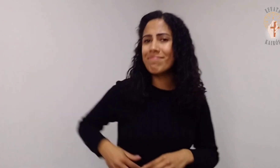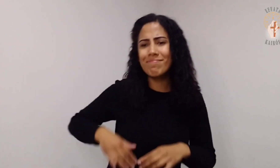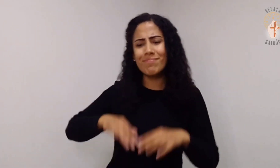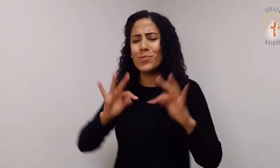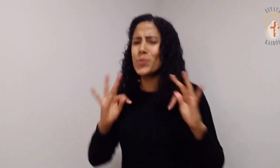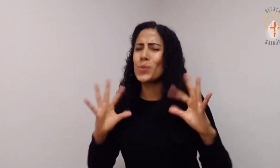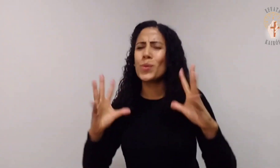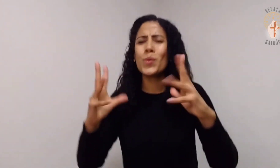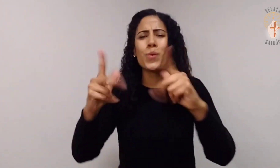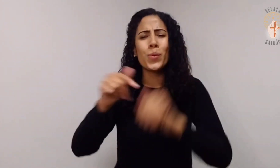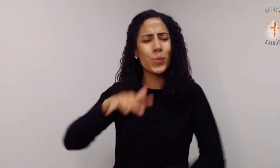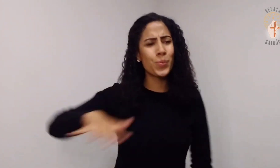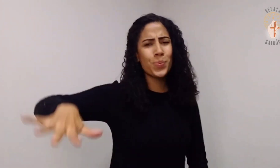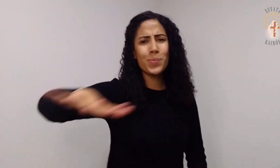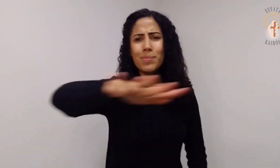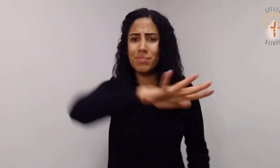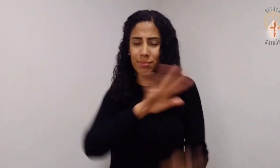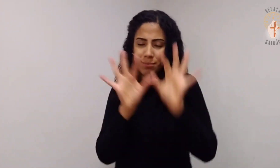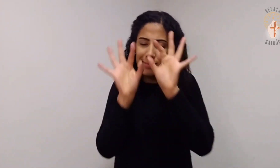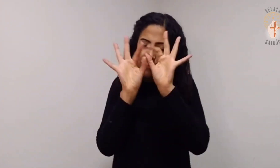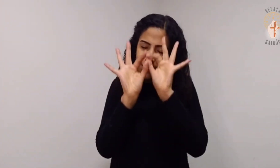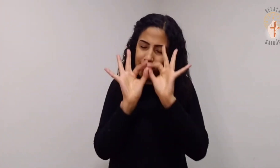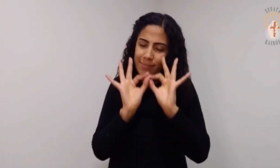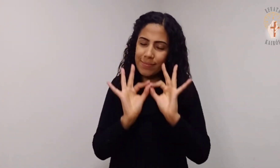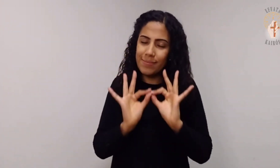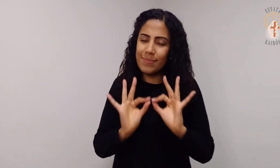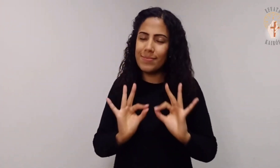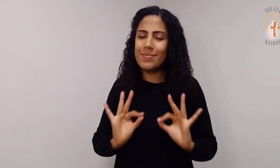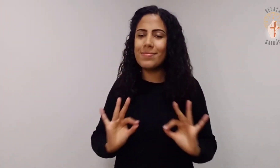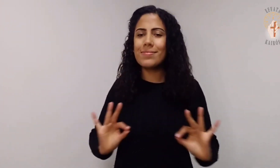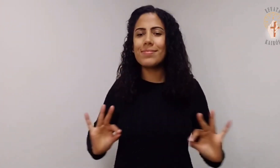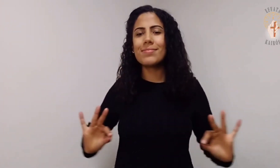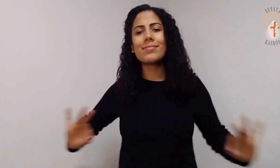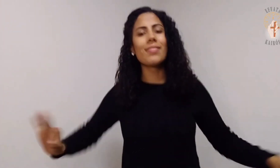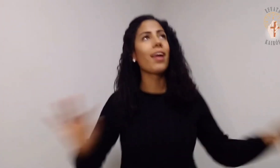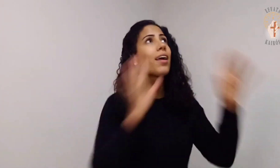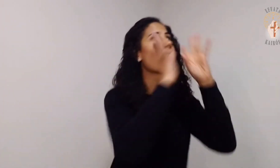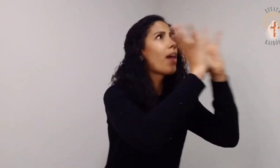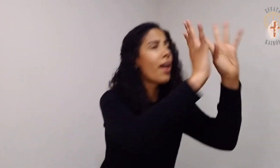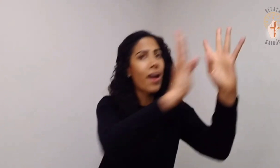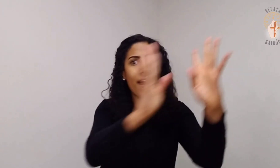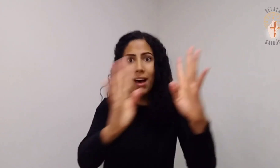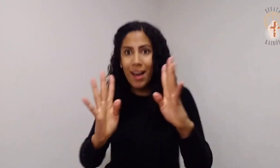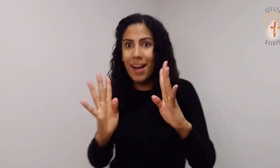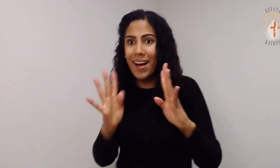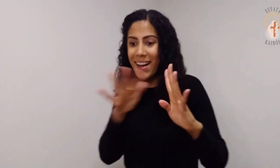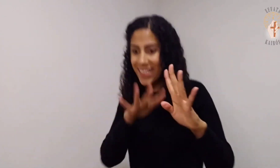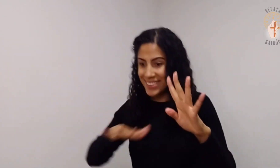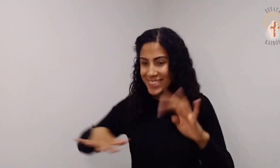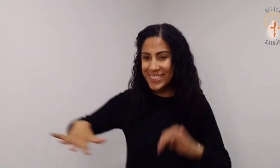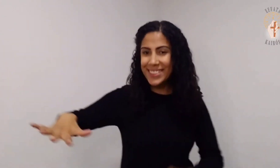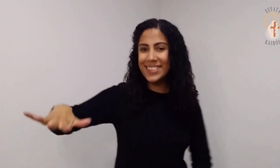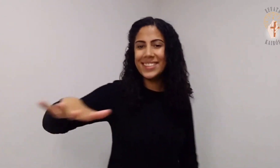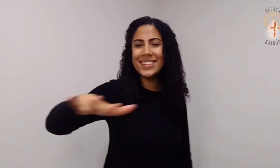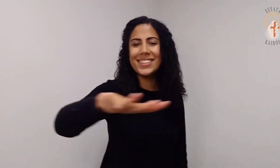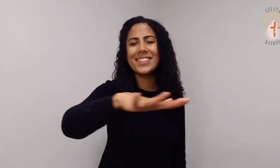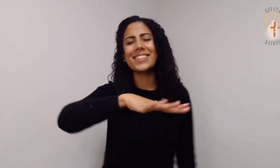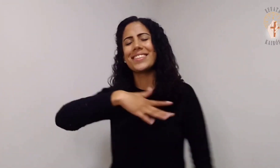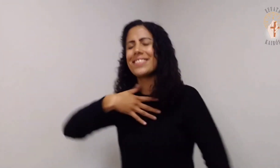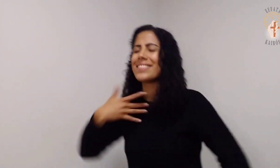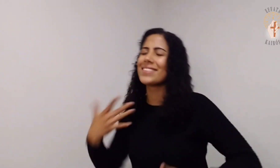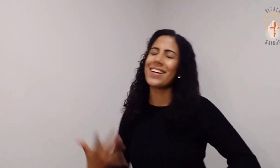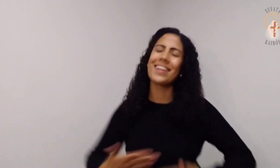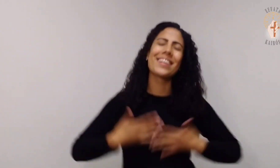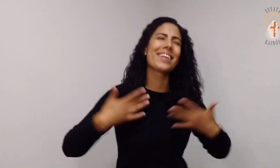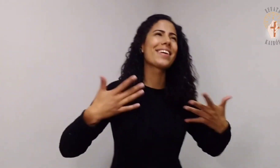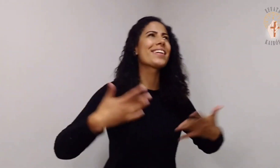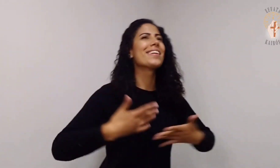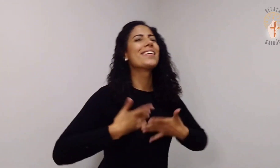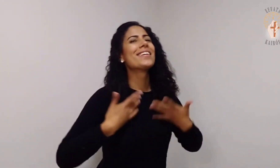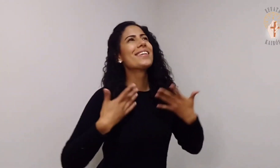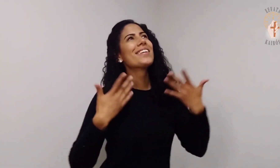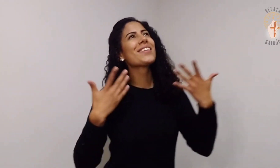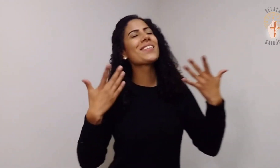Que Ouçam os humildes e se alegrem!